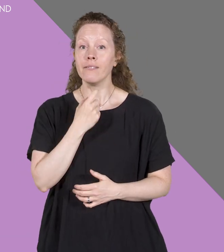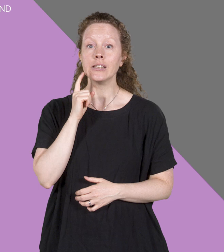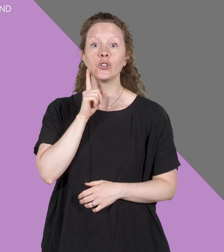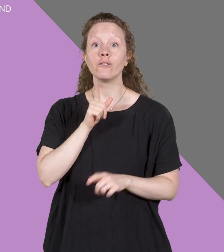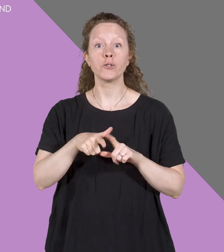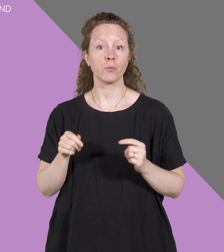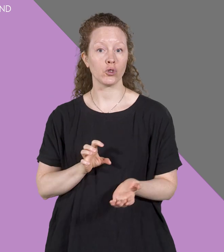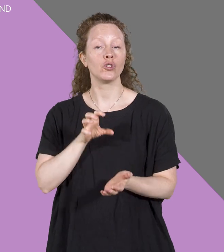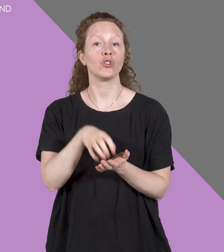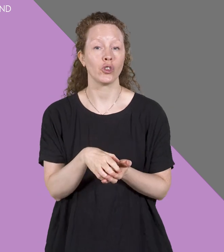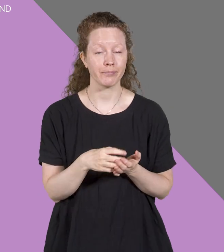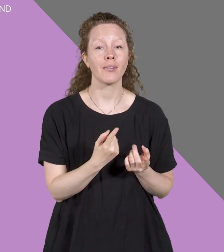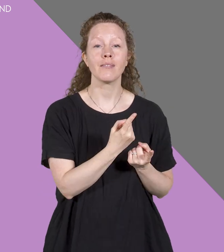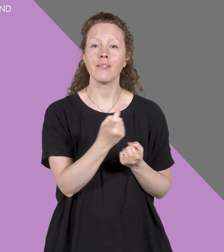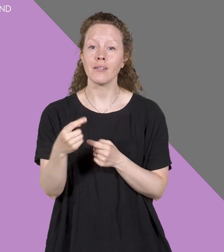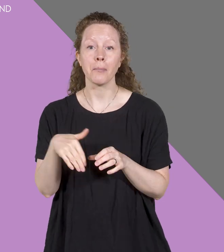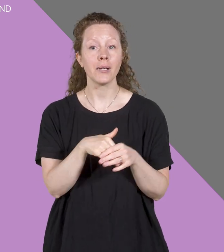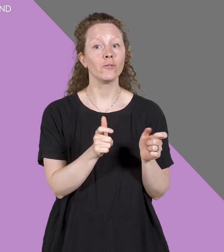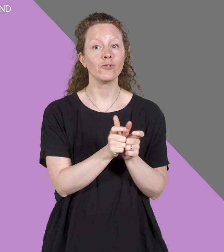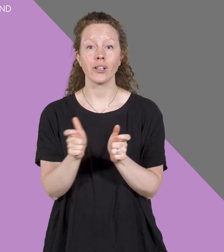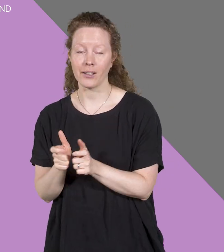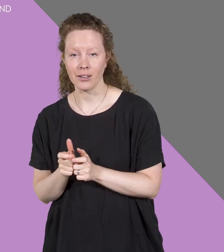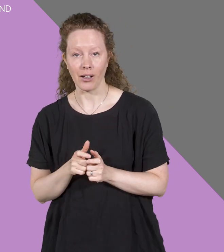Finlands Dövas Förbund rf:s styrelse kallar sina medlemsföreningar -